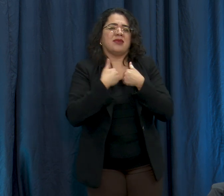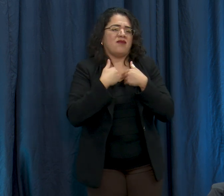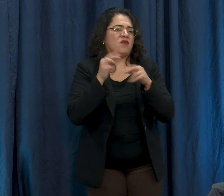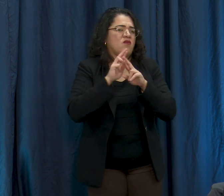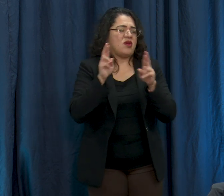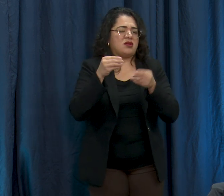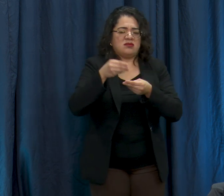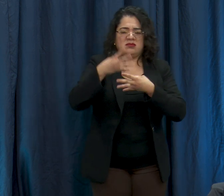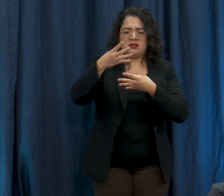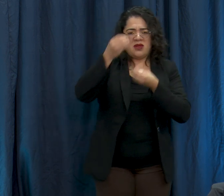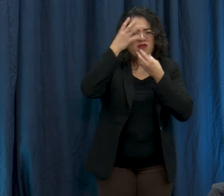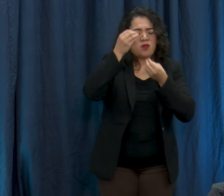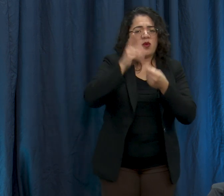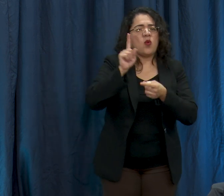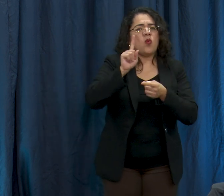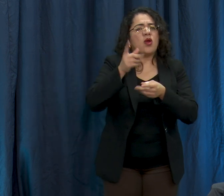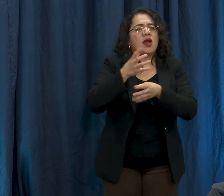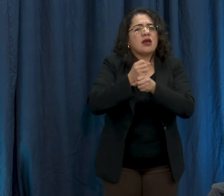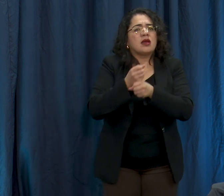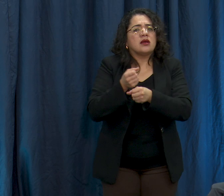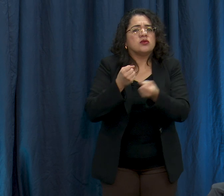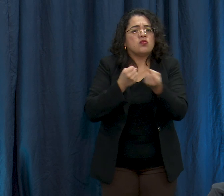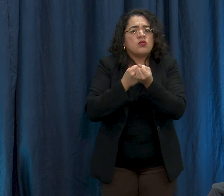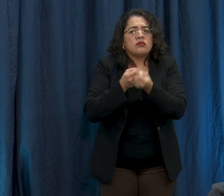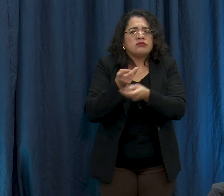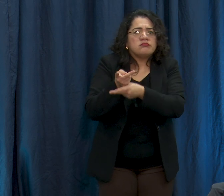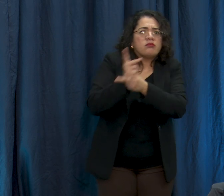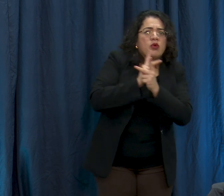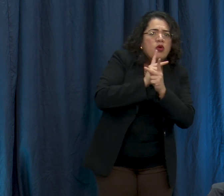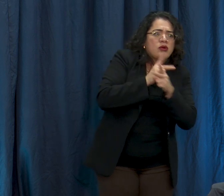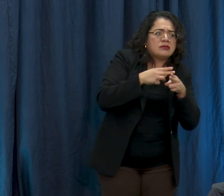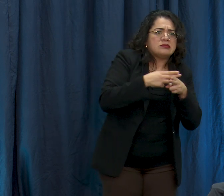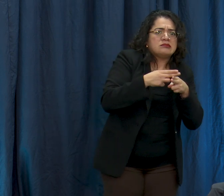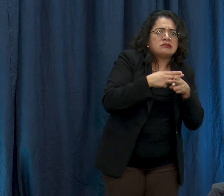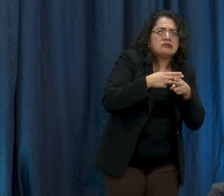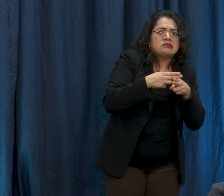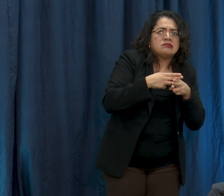Mo's tambien para los empresas pequeñas para que pueden sobre salir Pagar la a